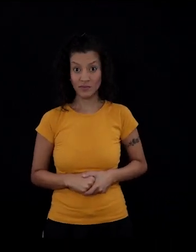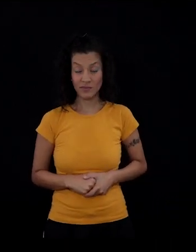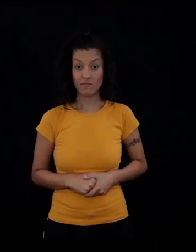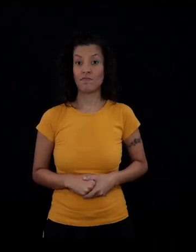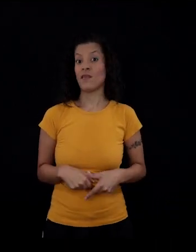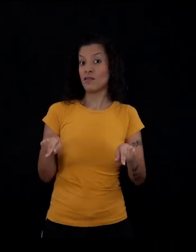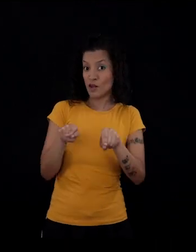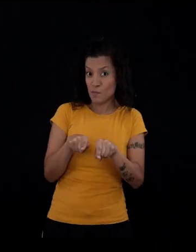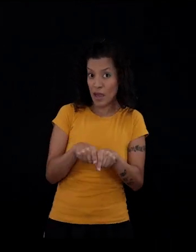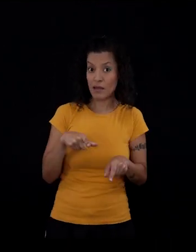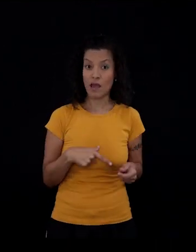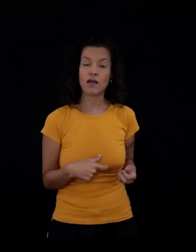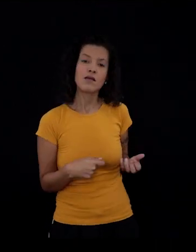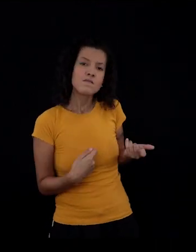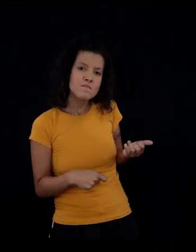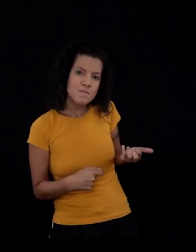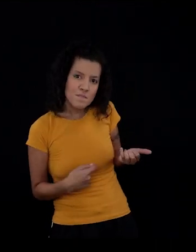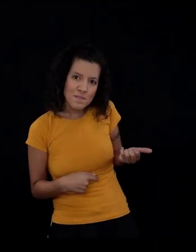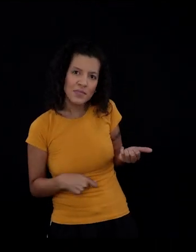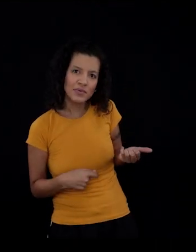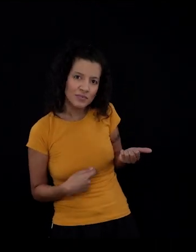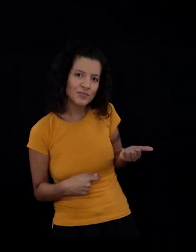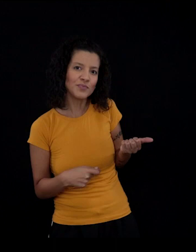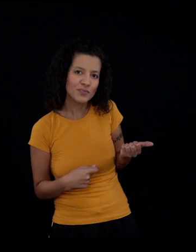E aí o pessoal toca no banjo, mais ou menos assim